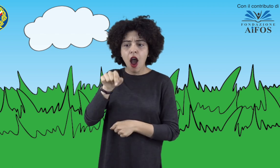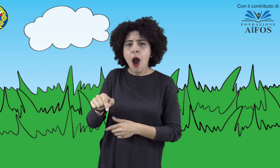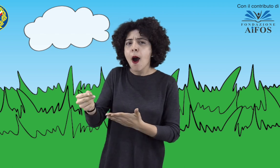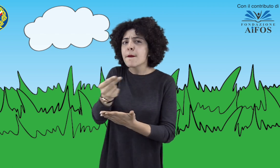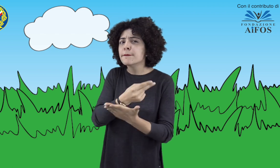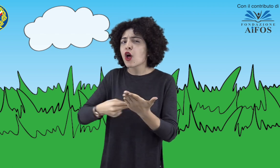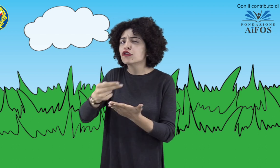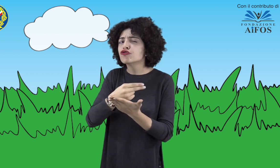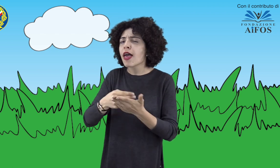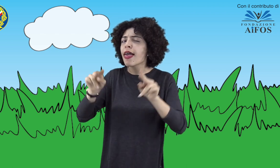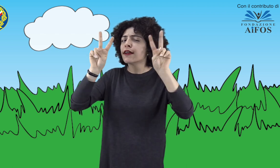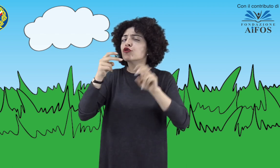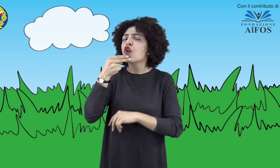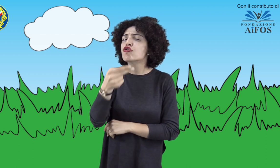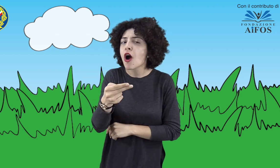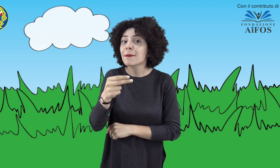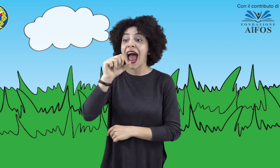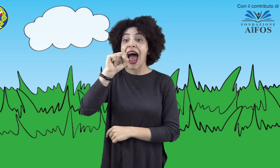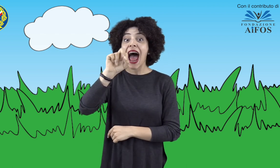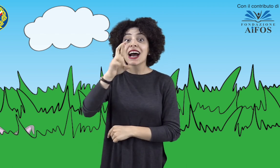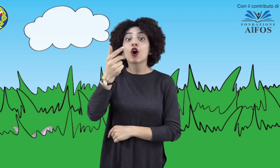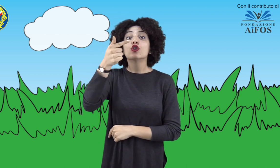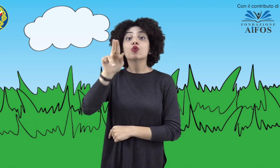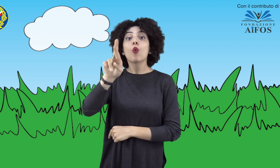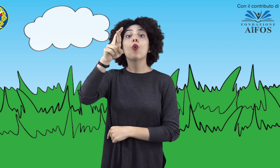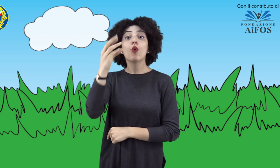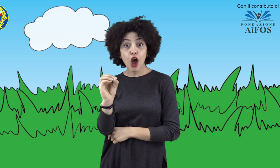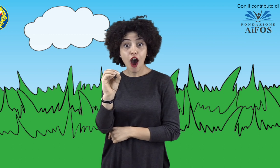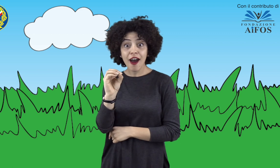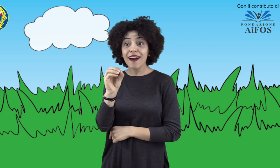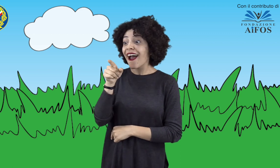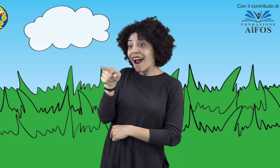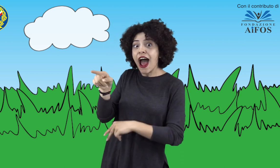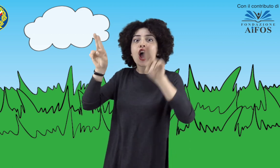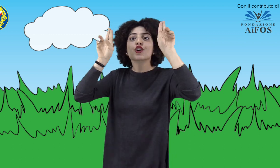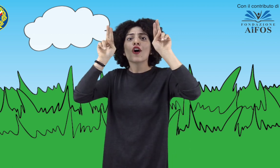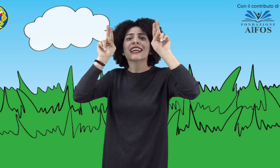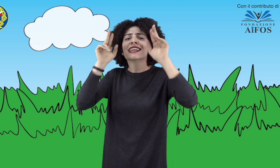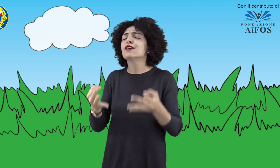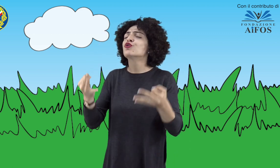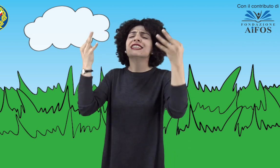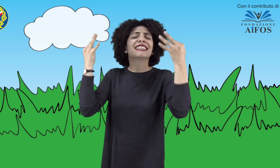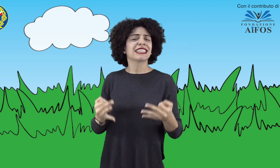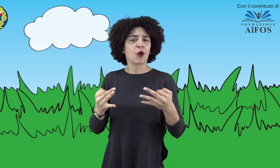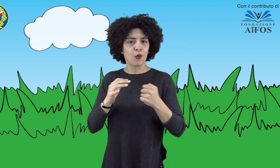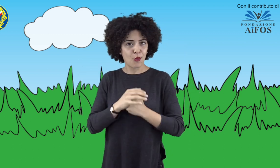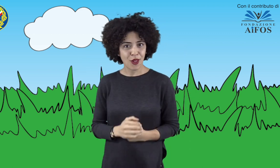Il nome del progetto è "Arturo, il coniglietto sicuro!"